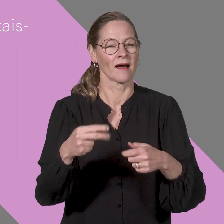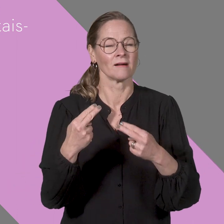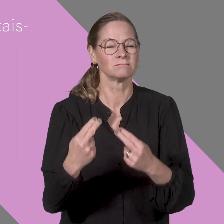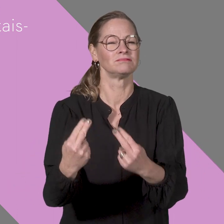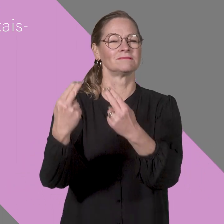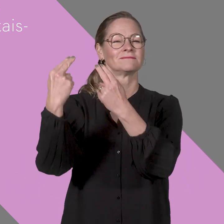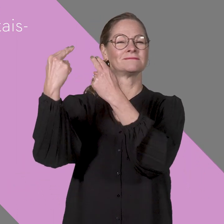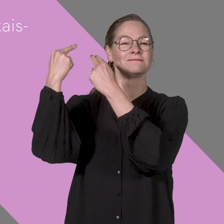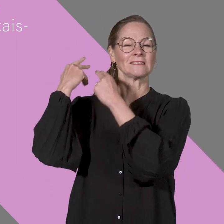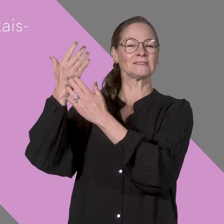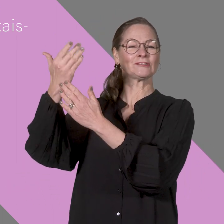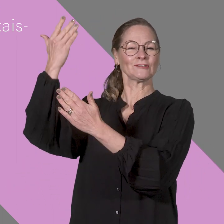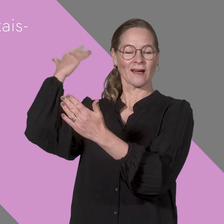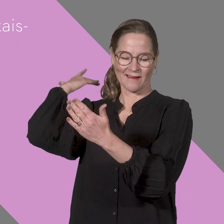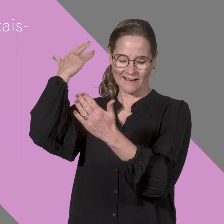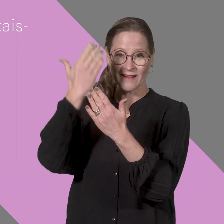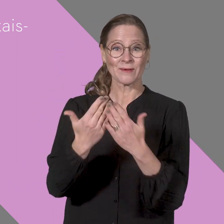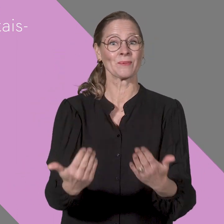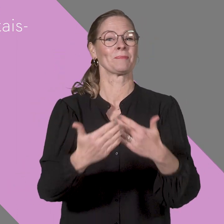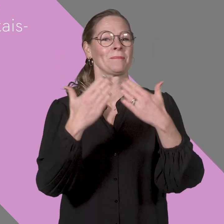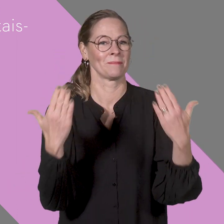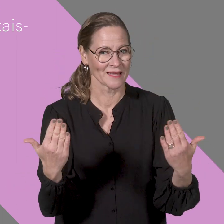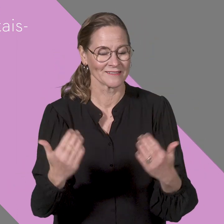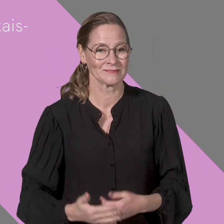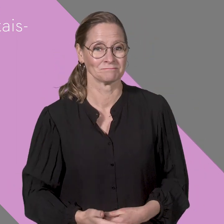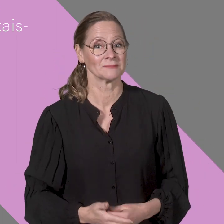jossa luotiin katsaus historiaan ja nykypäivään.